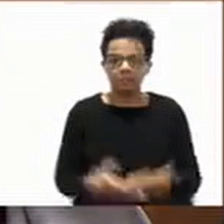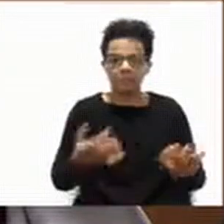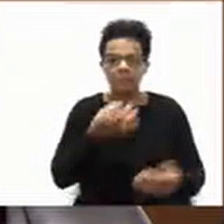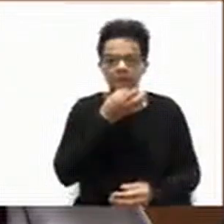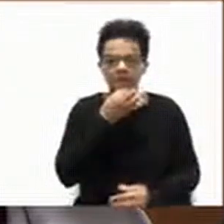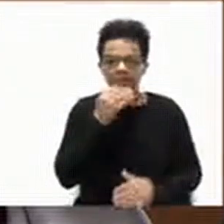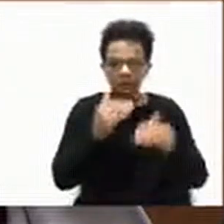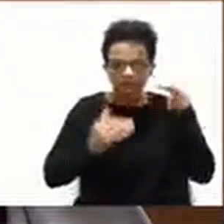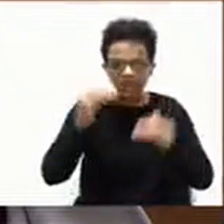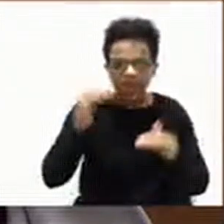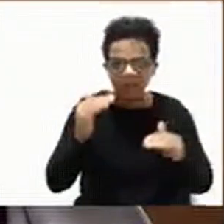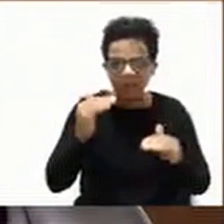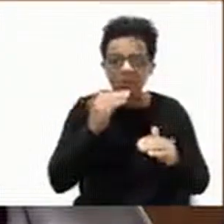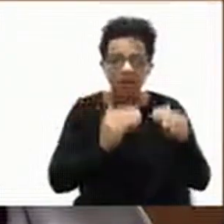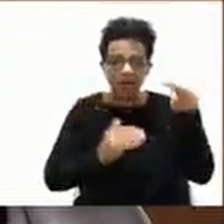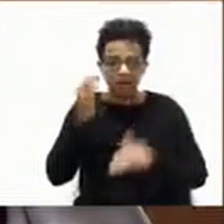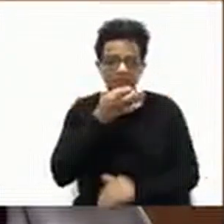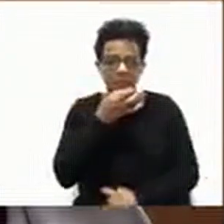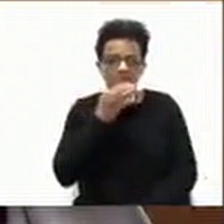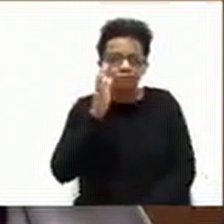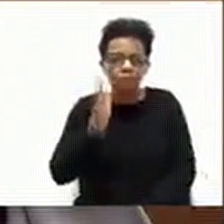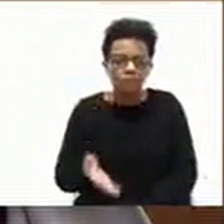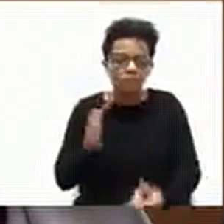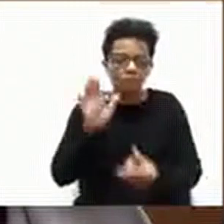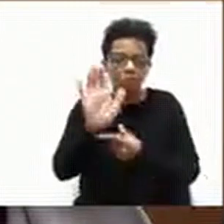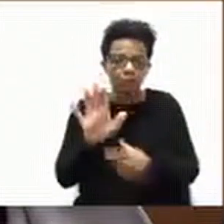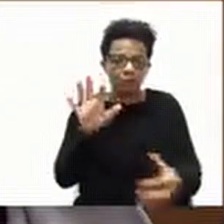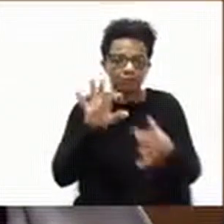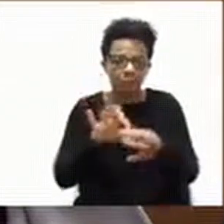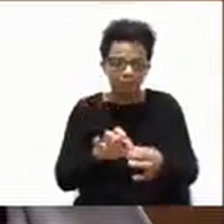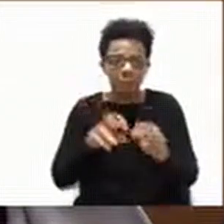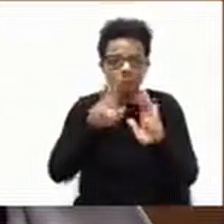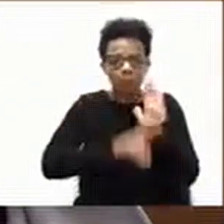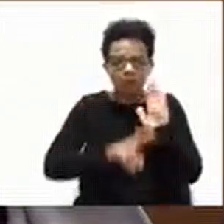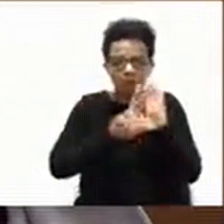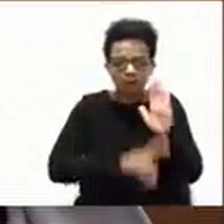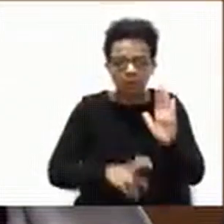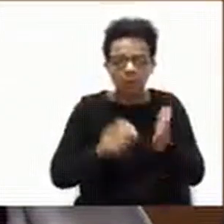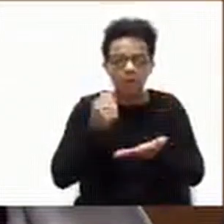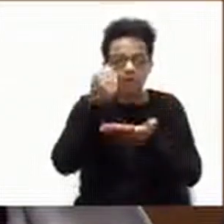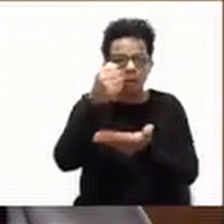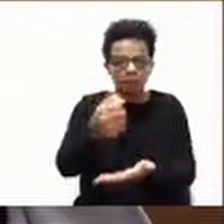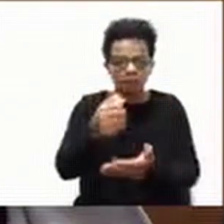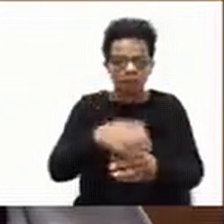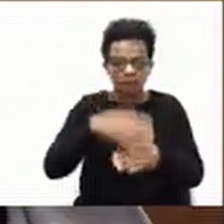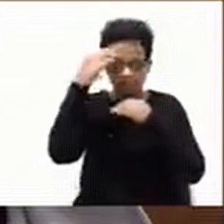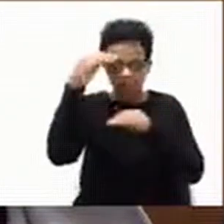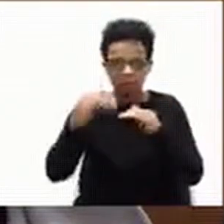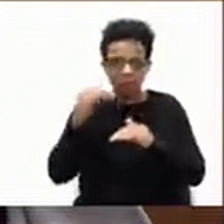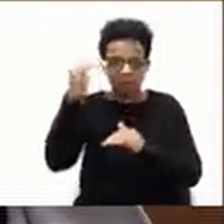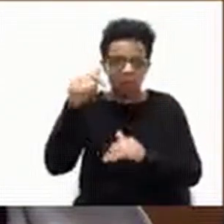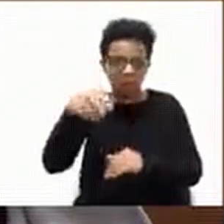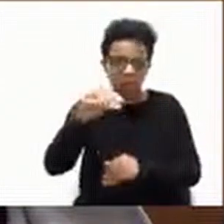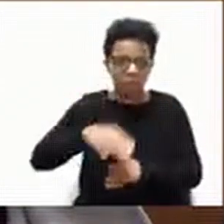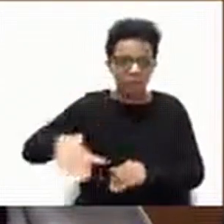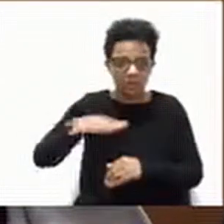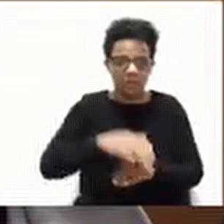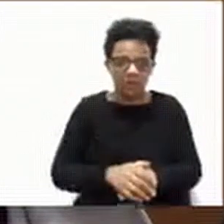idade já falei, por exemplo, em relação ao regulamento das bolsas do ensino superior aqui no Município e pelo